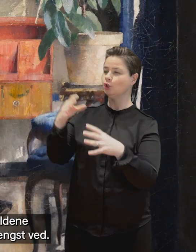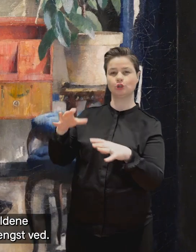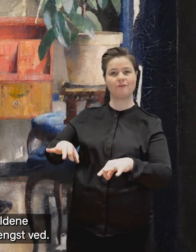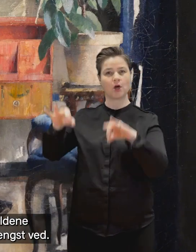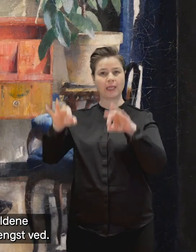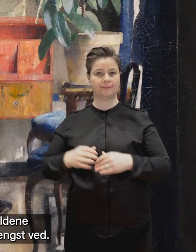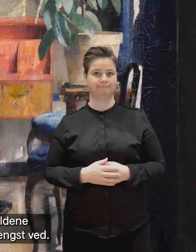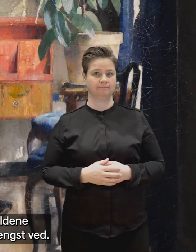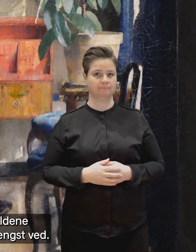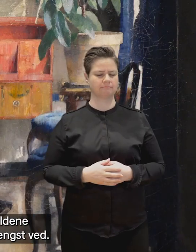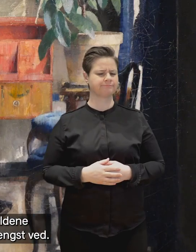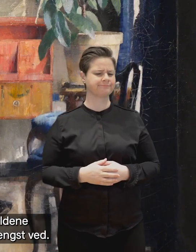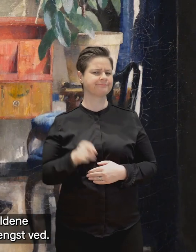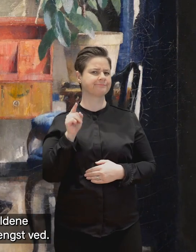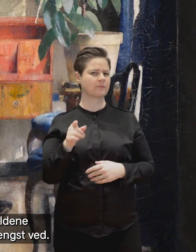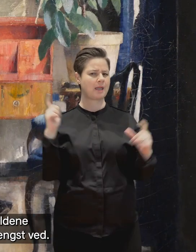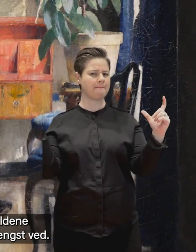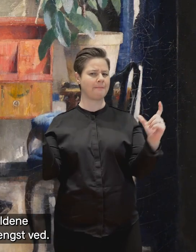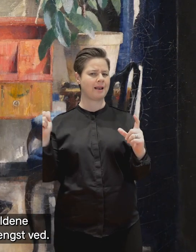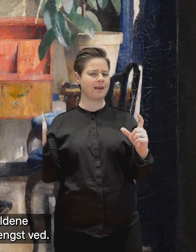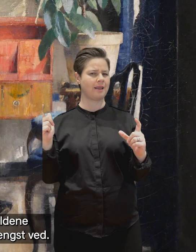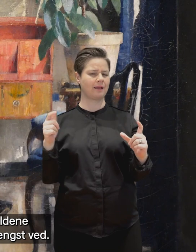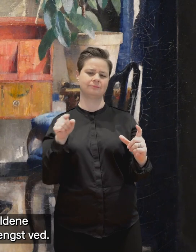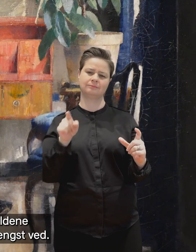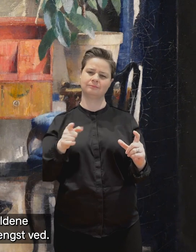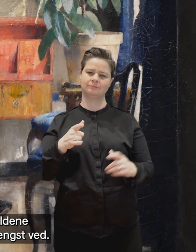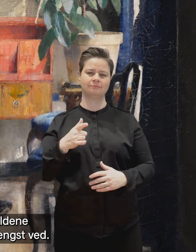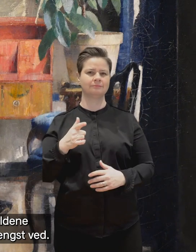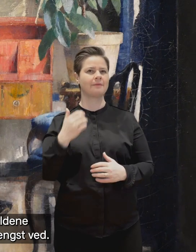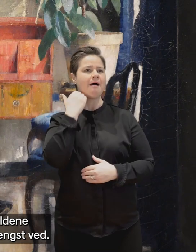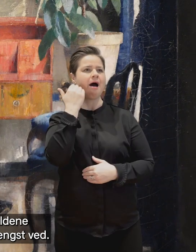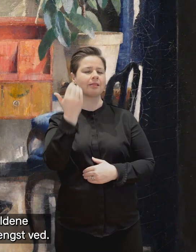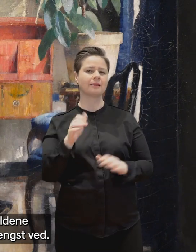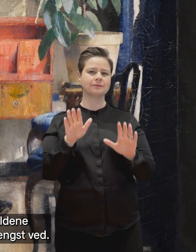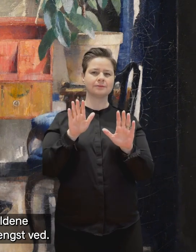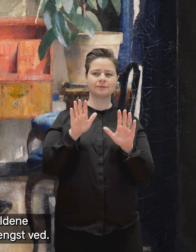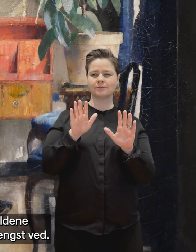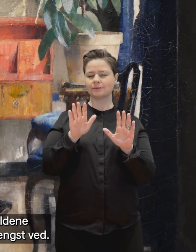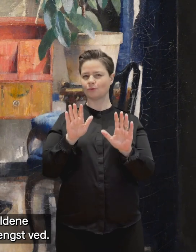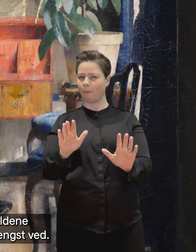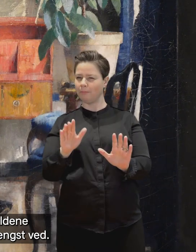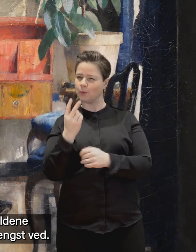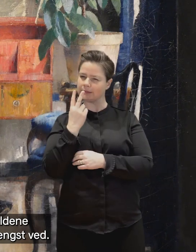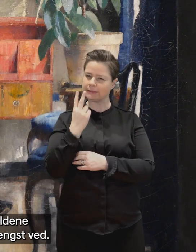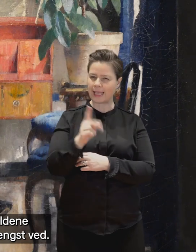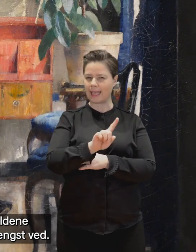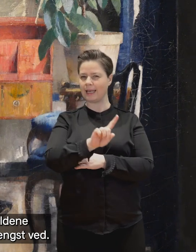Dette er et av de bildene som jeg alltid stopper lengst ved.